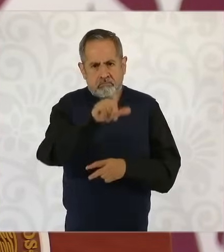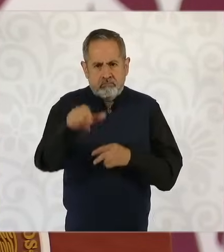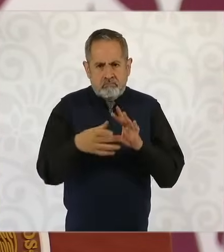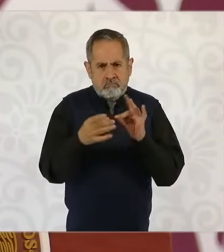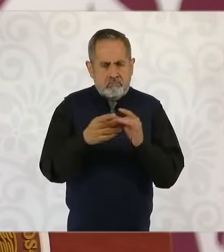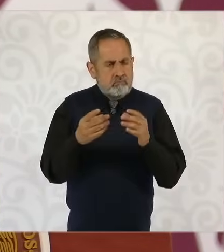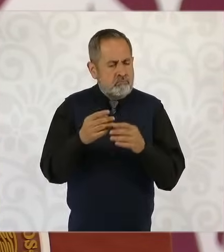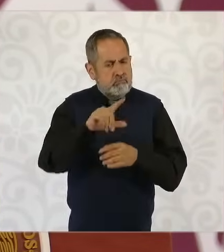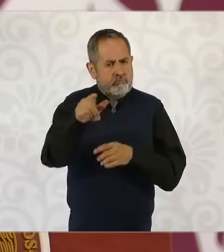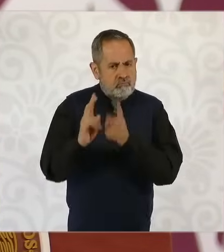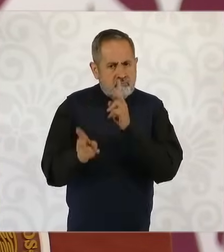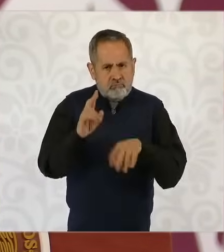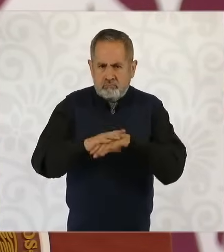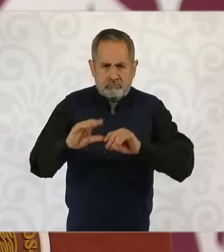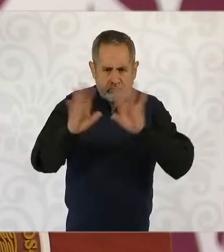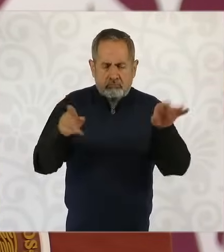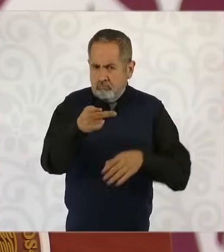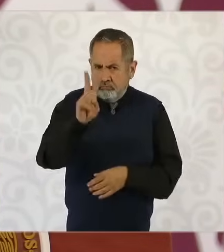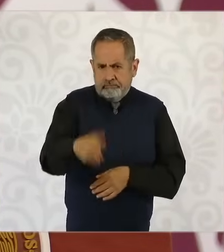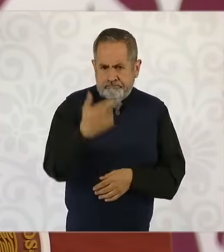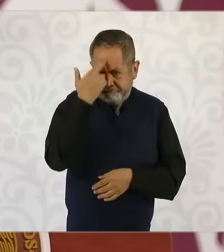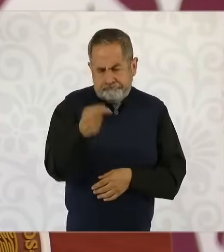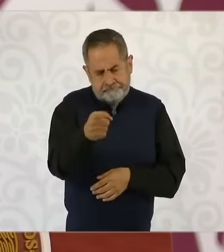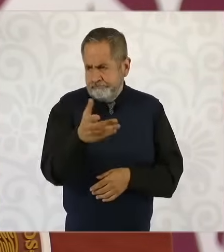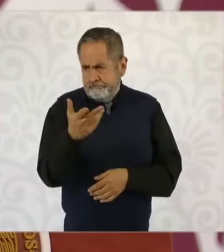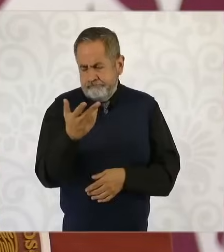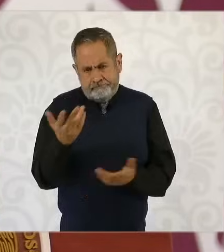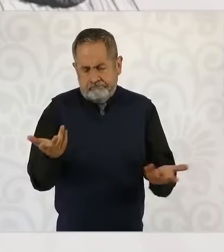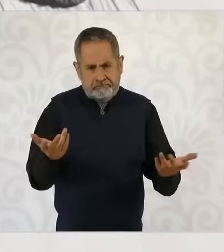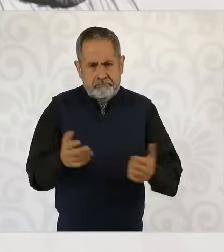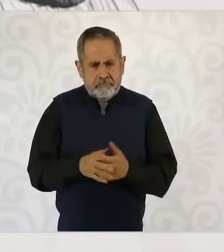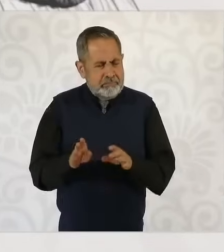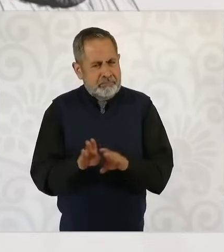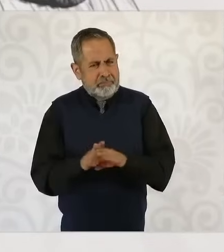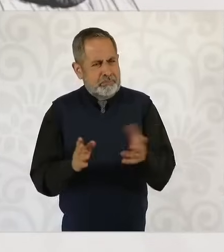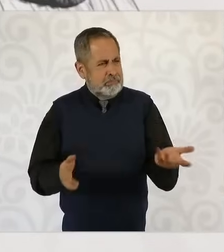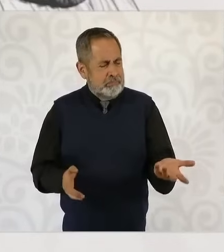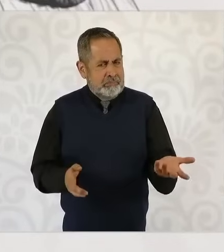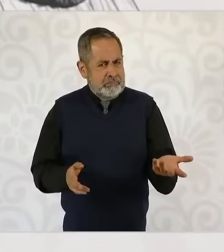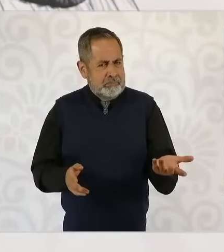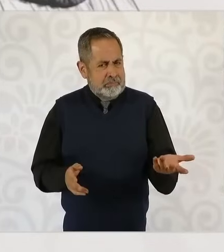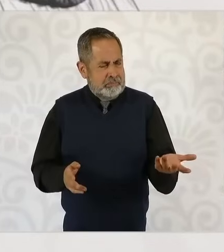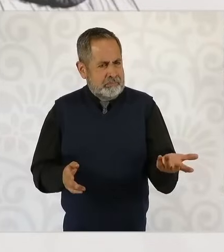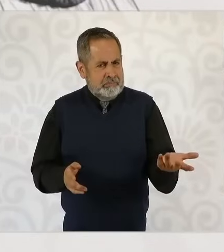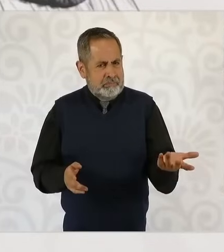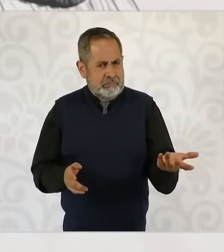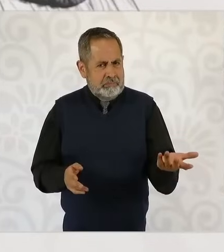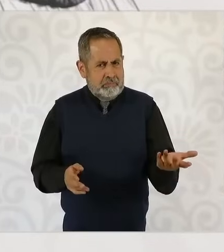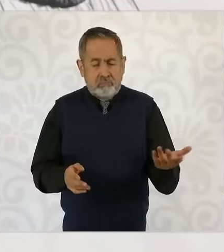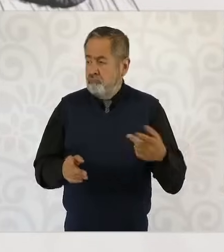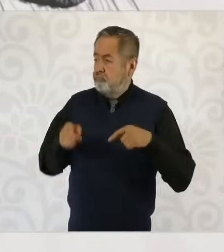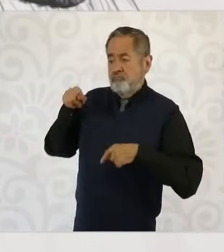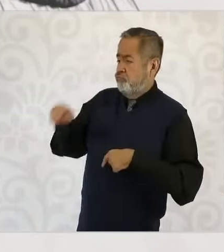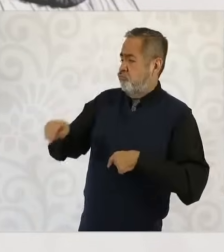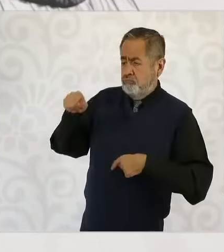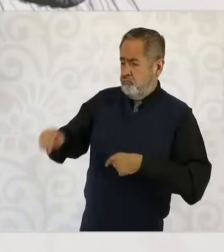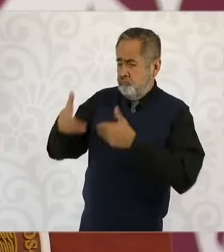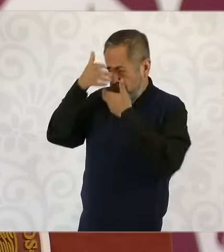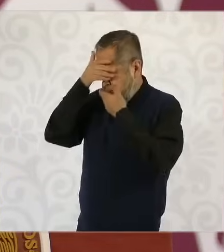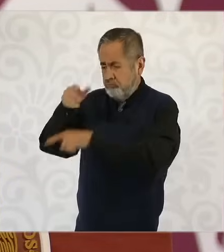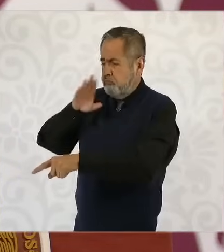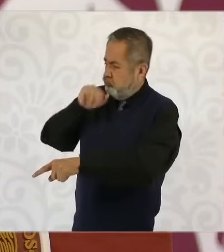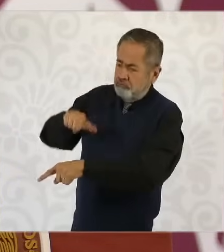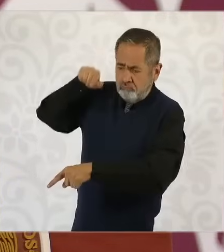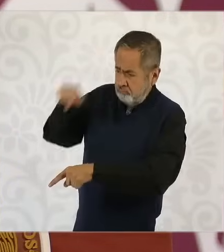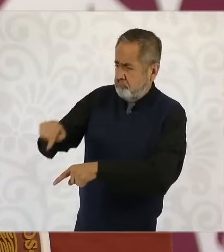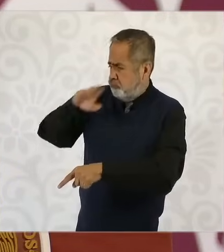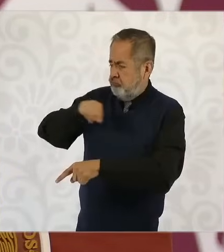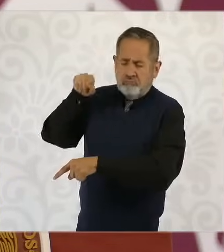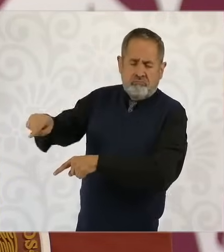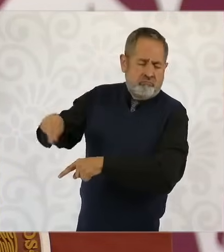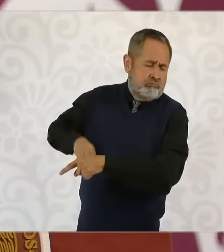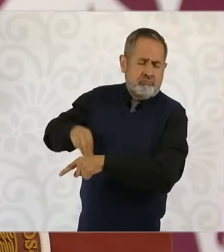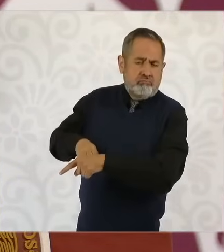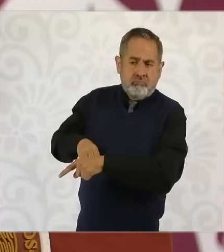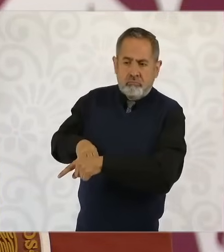ocasión con más de esto pero es cierto o sea cómo declaran terroristas refugian o